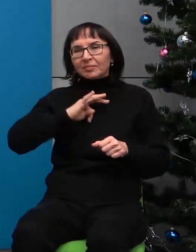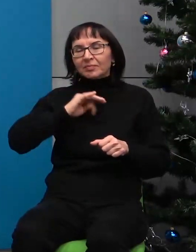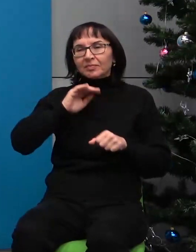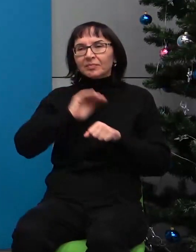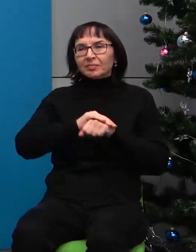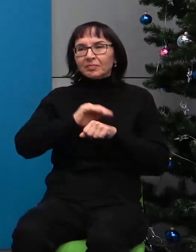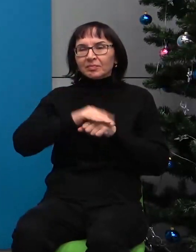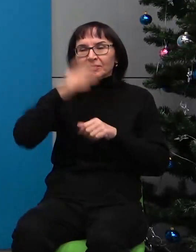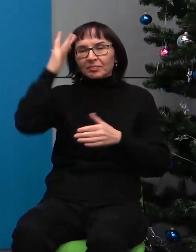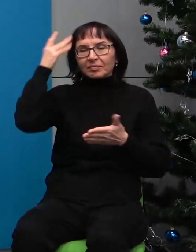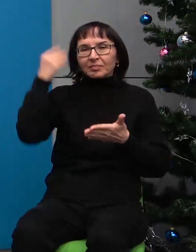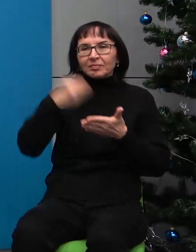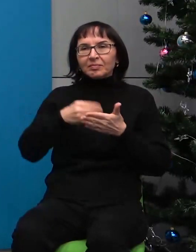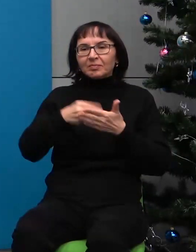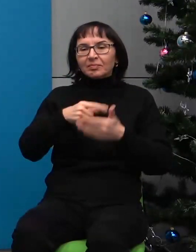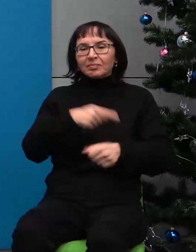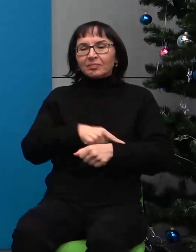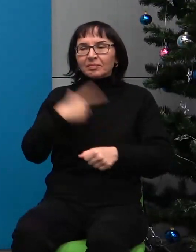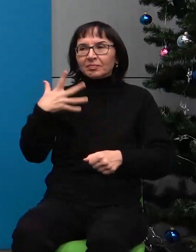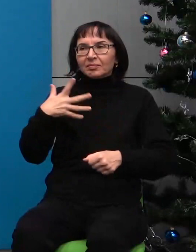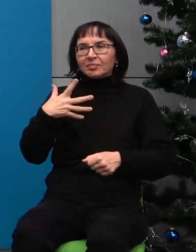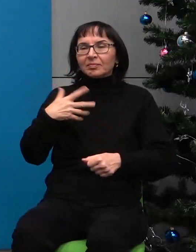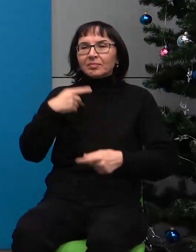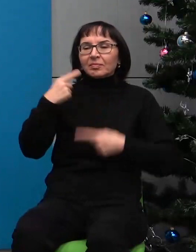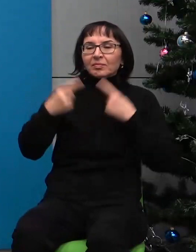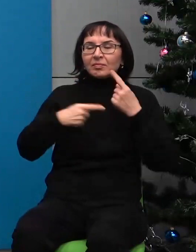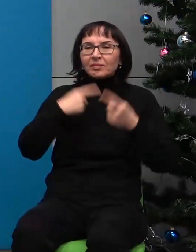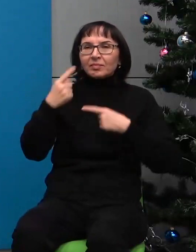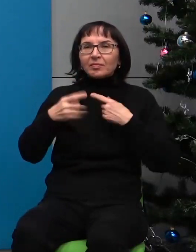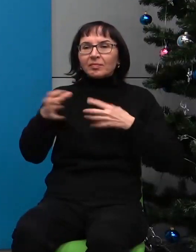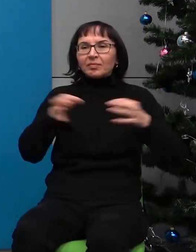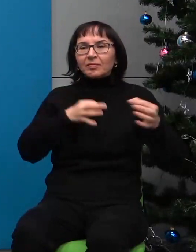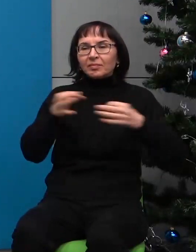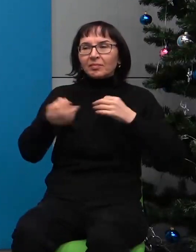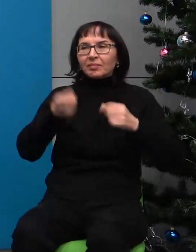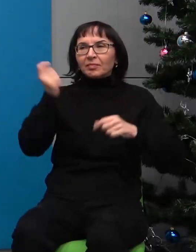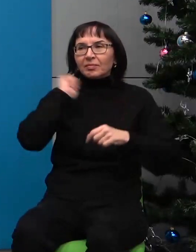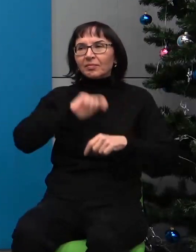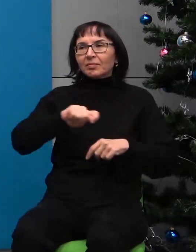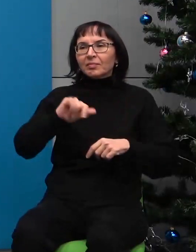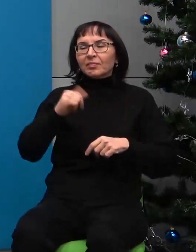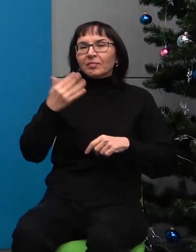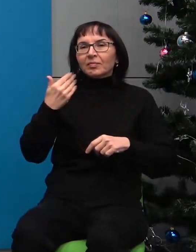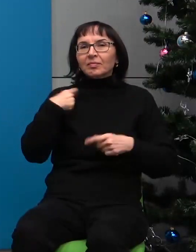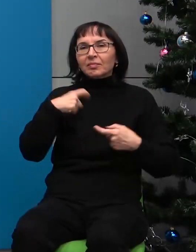żeby opowiedział mi o historii pewnego zabójstwa. W sensie jak to było w Toruniu w latach 80.,